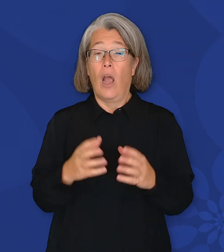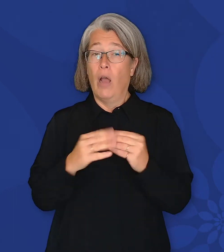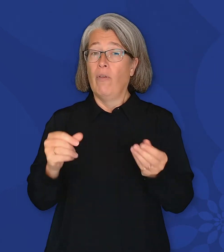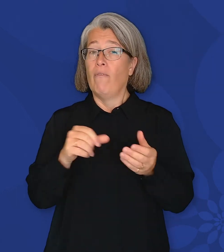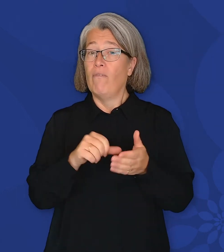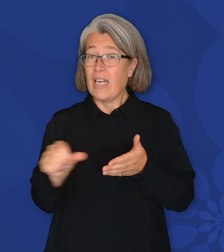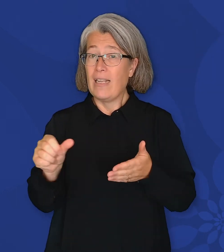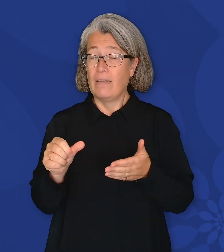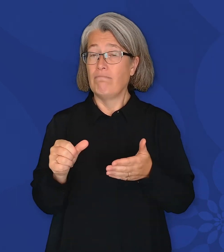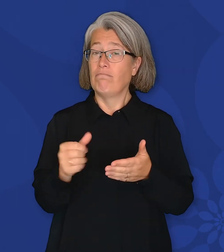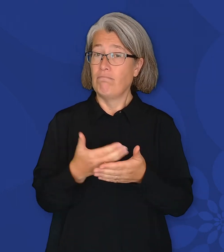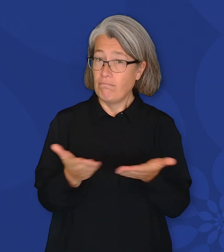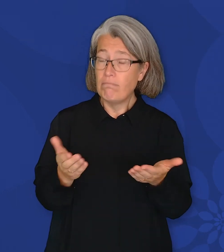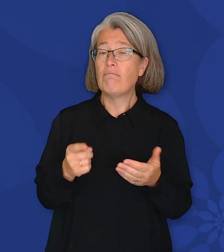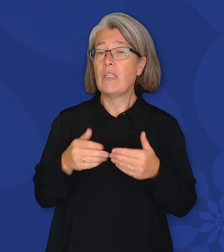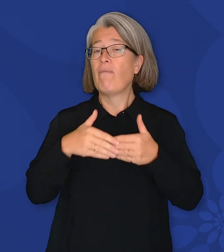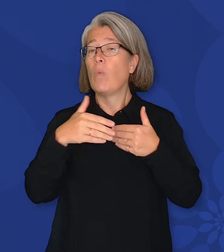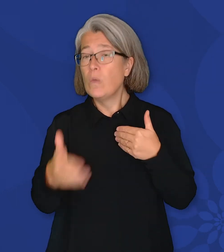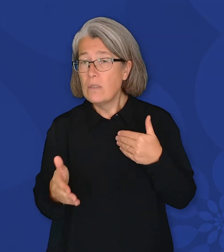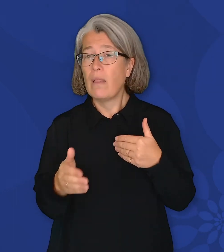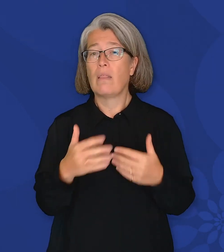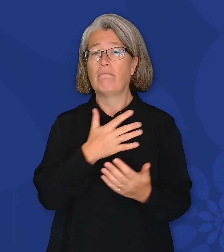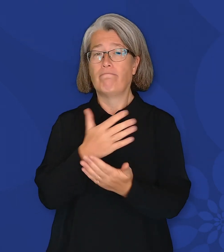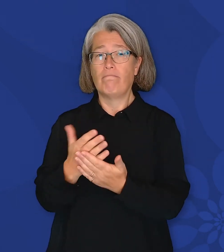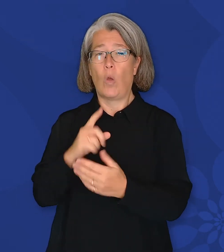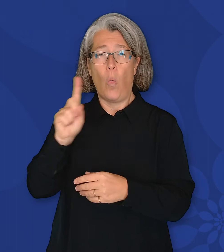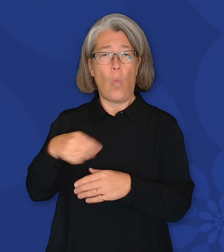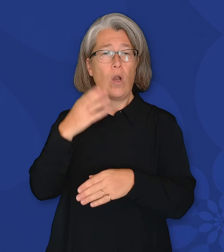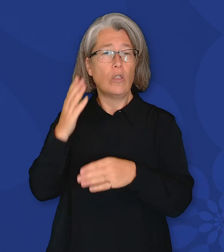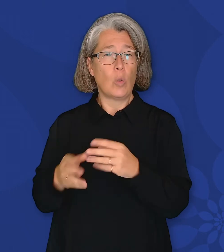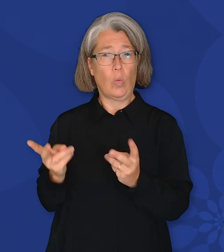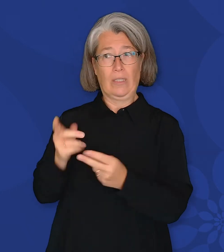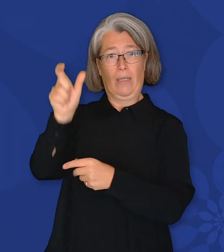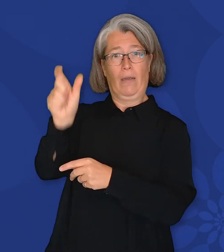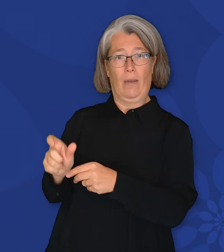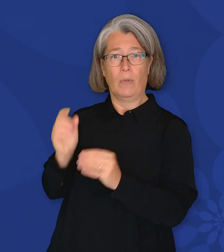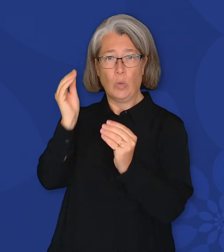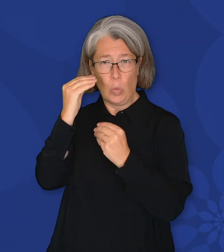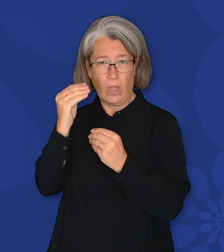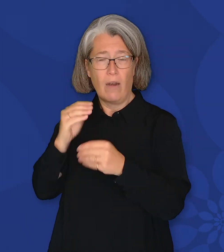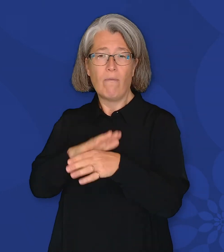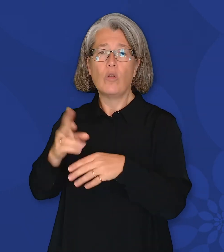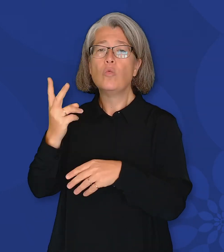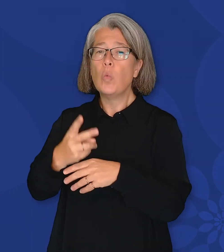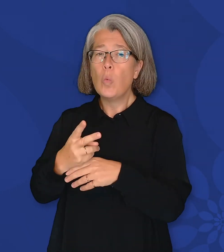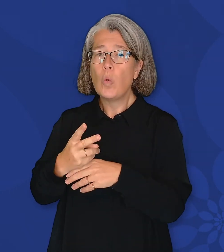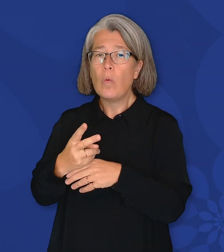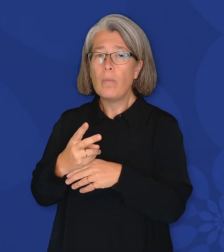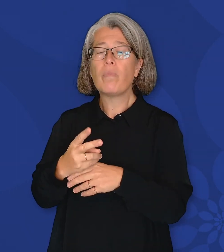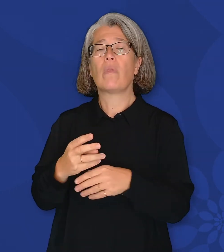Avgiftsfriheten fortsätter till utgången av det kalenderår då den studerande fyller 20 år.